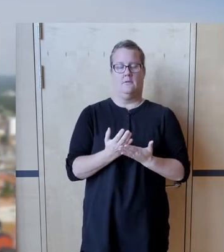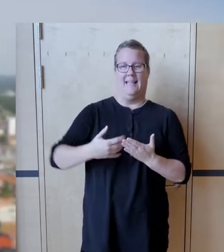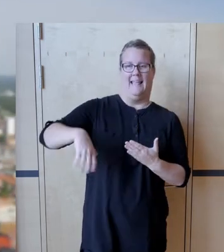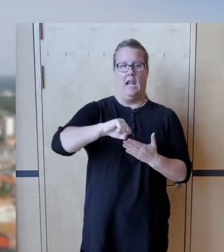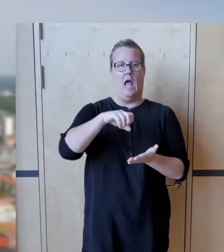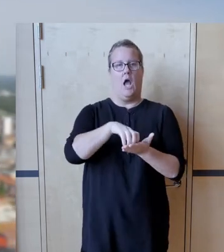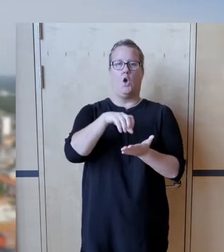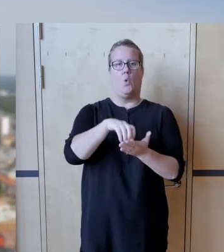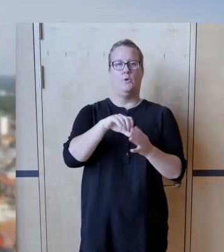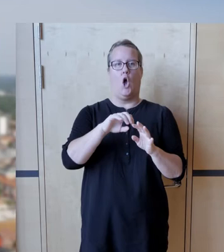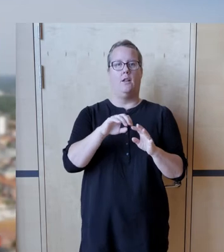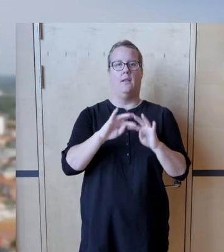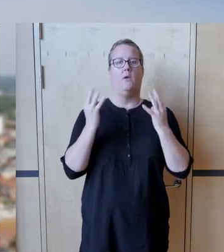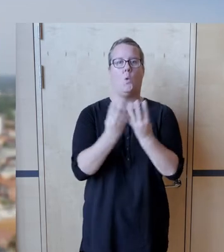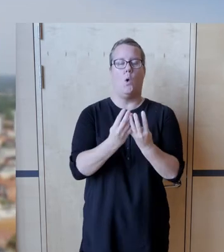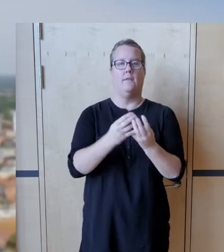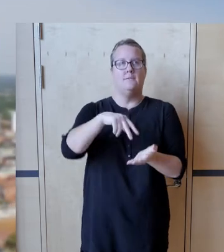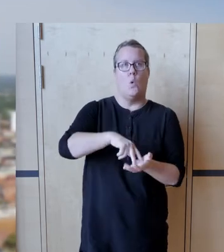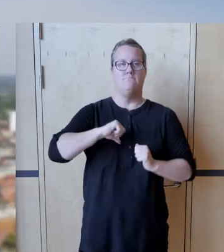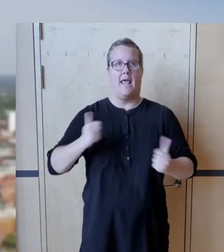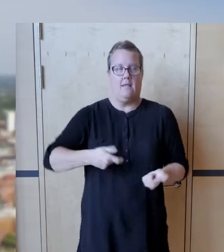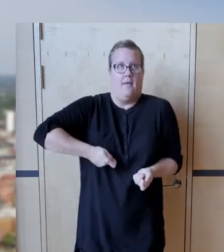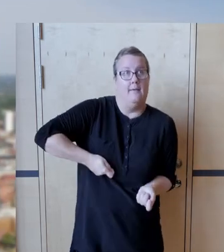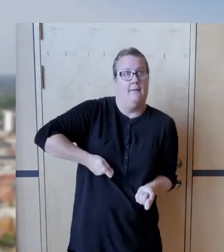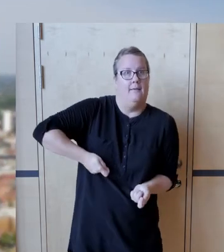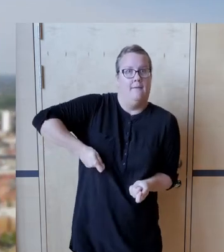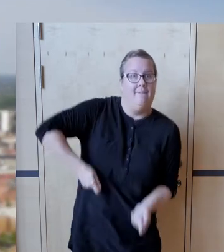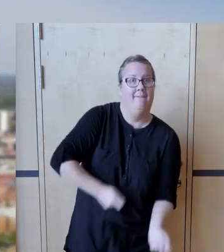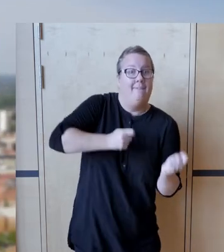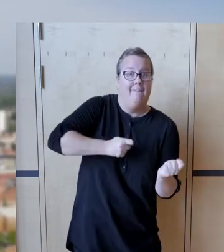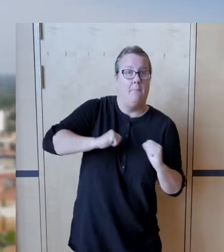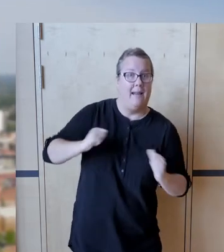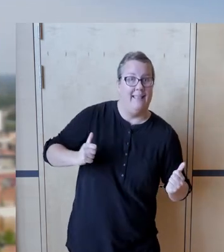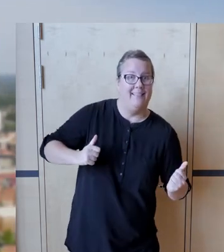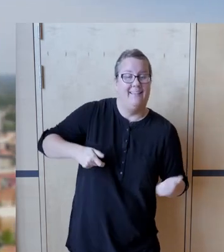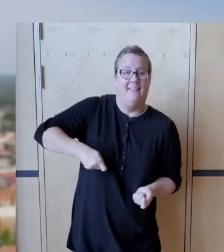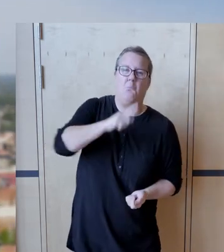Bor där med spadar i högsta hugg och skrapar i marken men fortfarande är det så att de